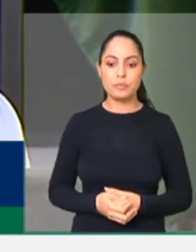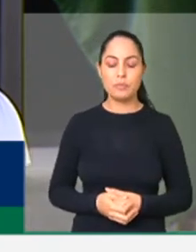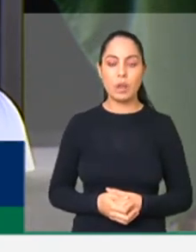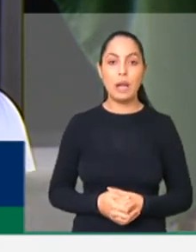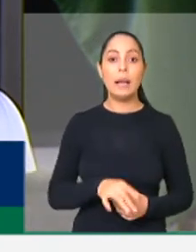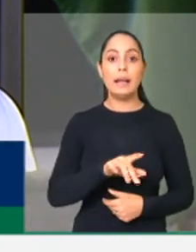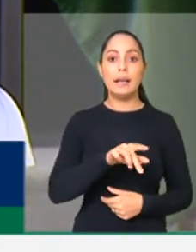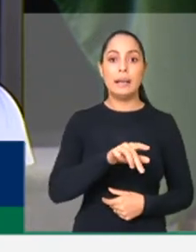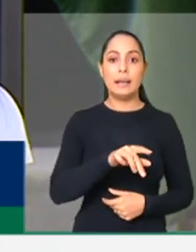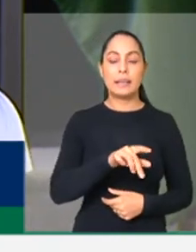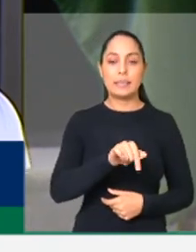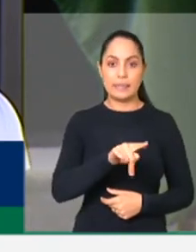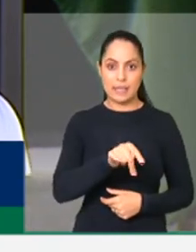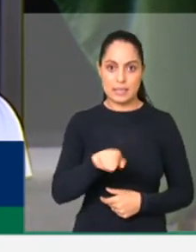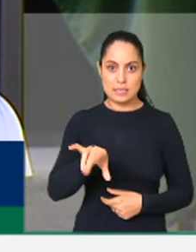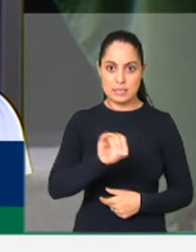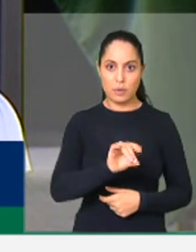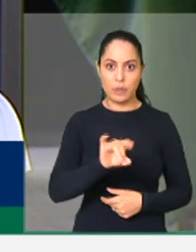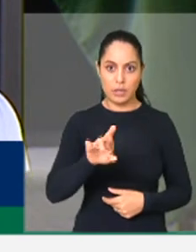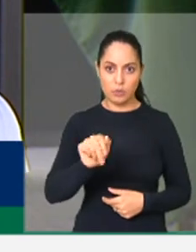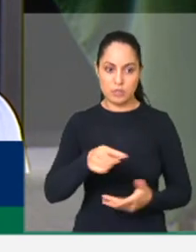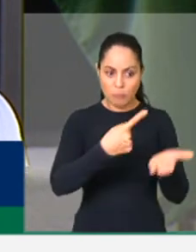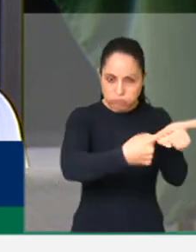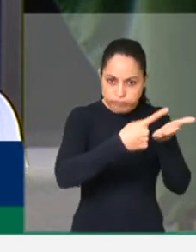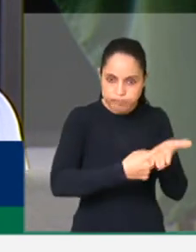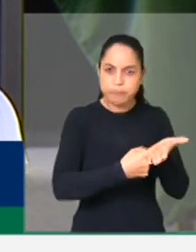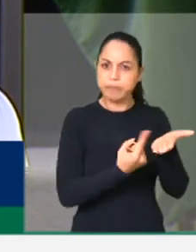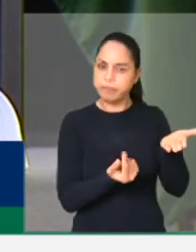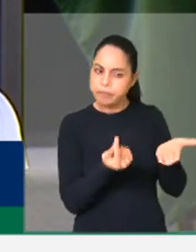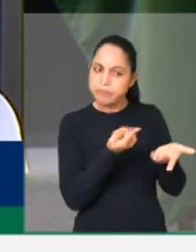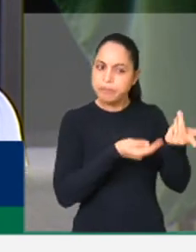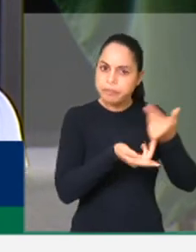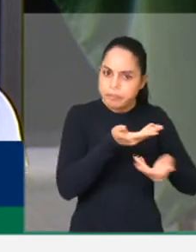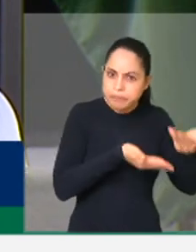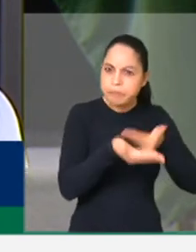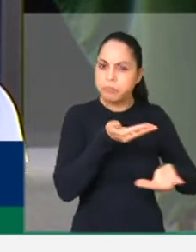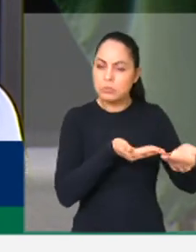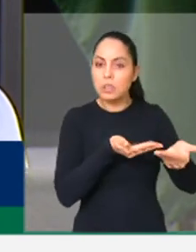OU SEJA NA RENEGOCIAÇÃO. DOIS. ÍNDICE DE ATUALIZAÇÃO DO SALDO PARA QUITAÇÃO. TEXTO ORIGINAL DA MEDIDA